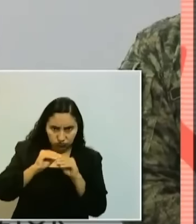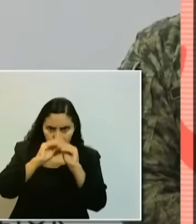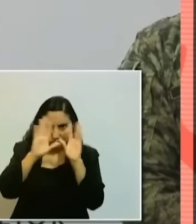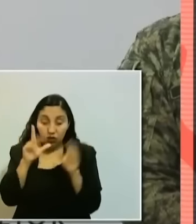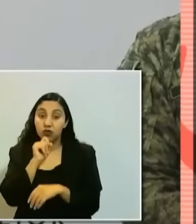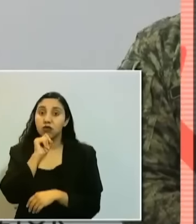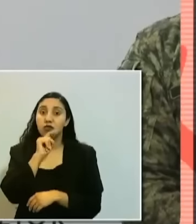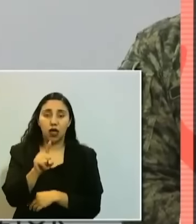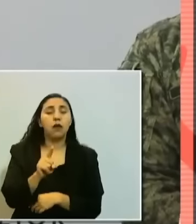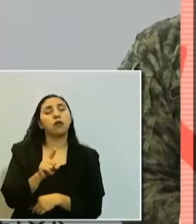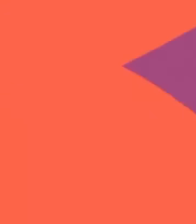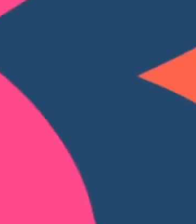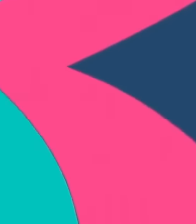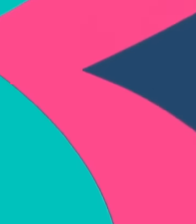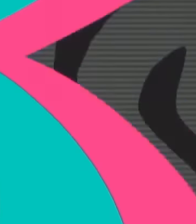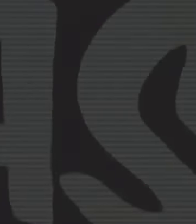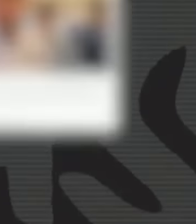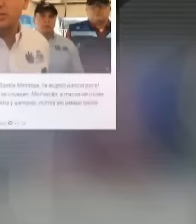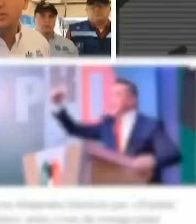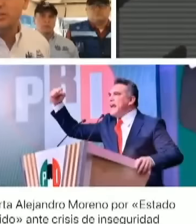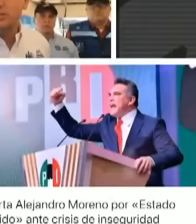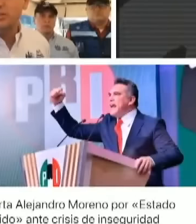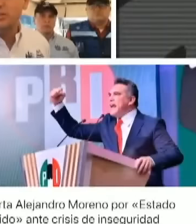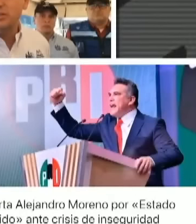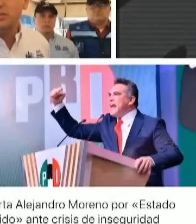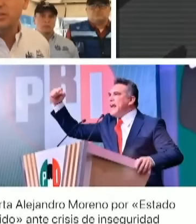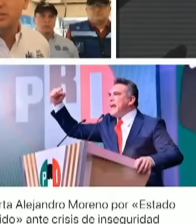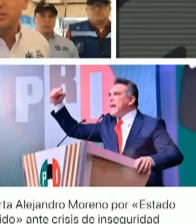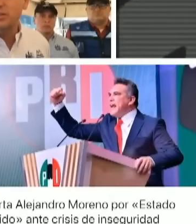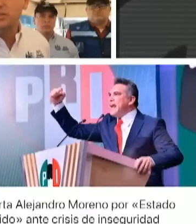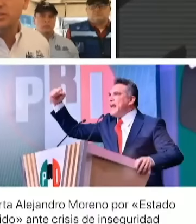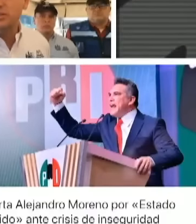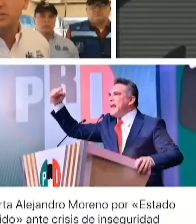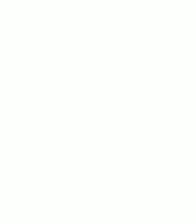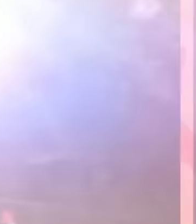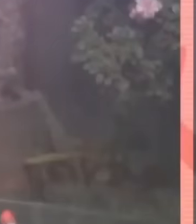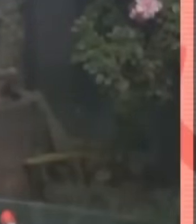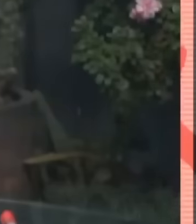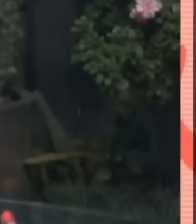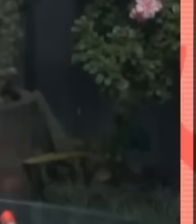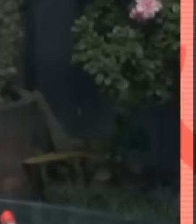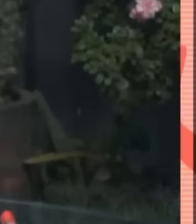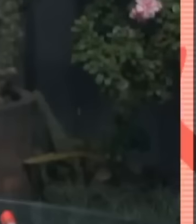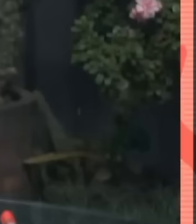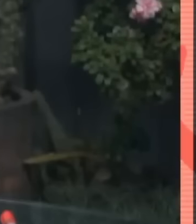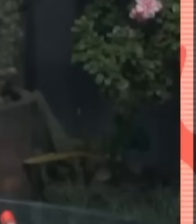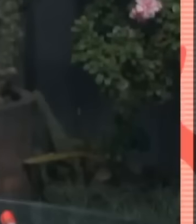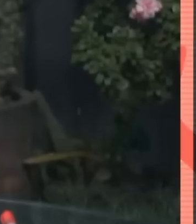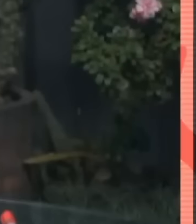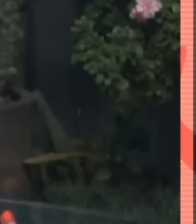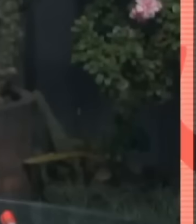del crimen organizado. Tres. México es un estado fallido. Este es un estado fallido. Aquí no hay